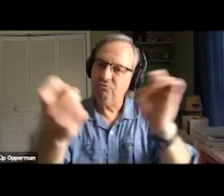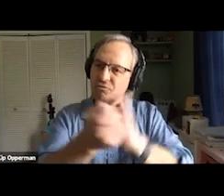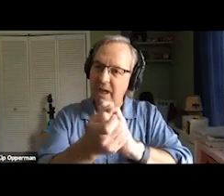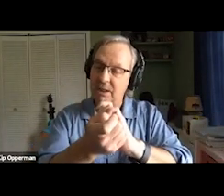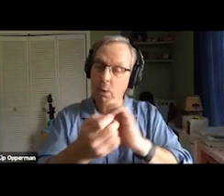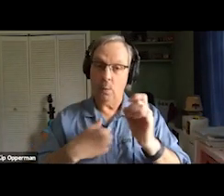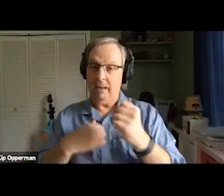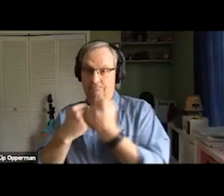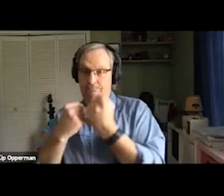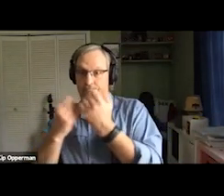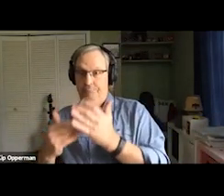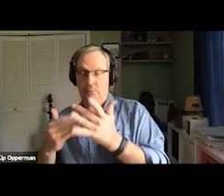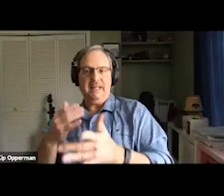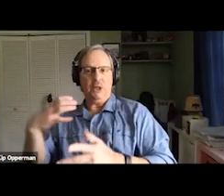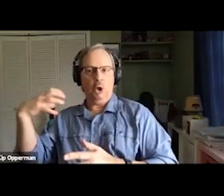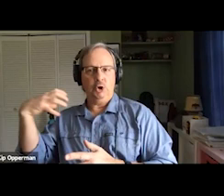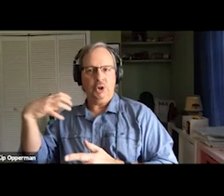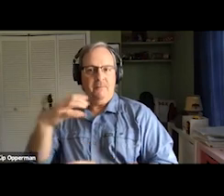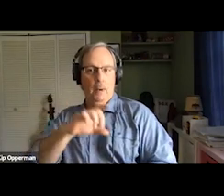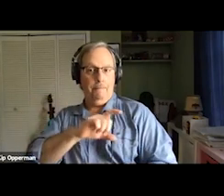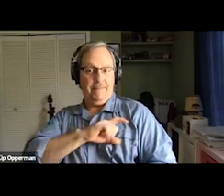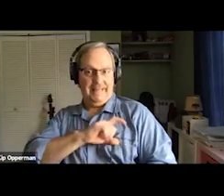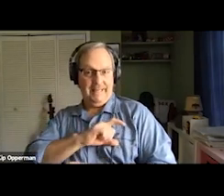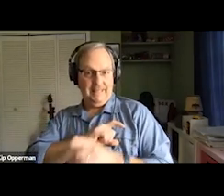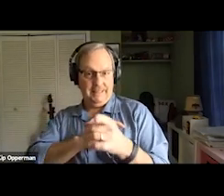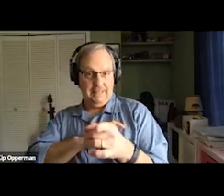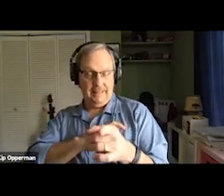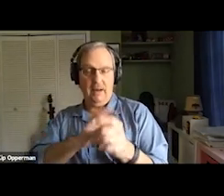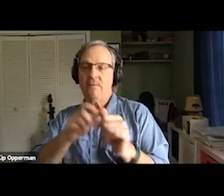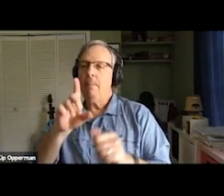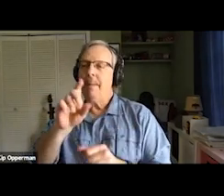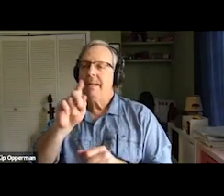Este es nuestro jefe de policía, Payson del Departamento de Policía de Denver. Fue genial verlo al frente